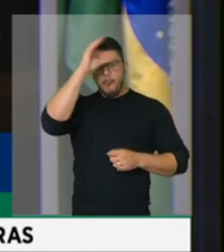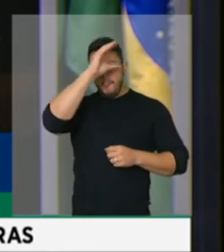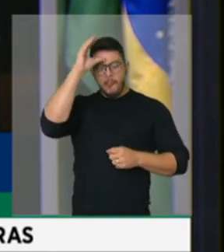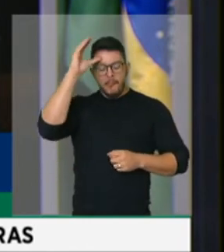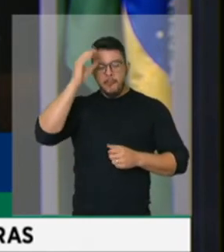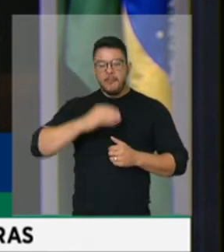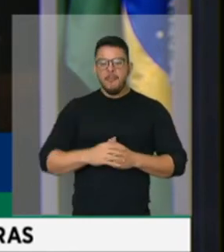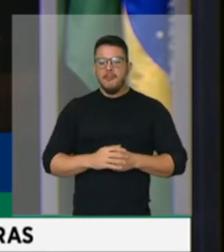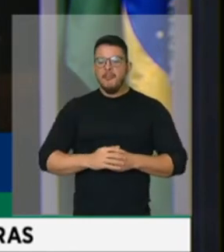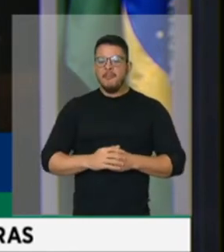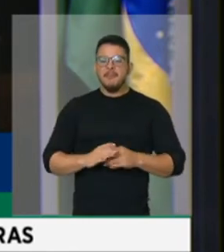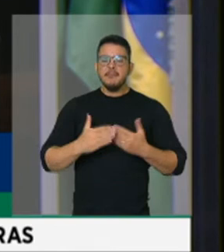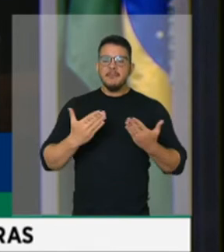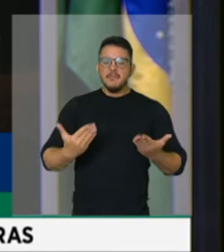ADMINISTRAÇÃO COM OPERADOR POSSIVELMENTE SEGUIDO DE UMA